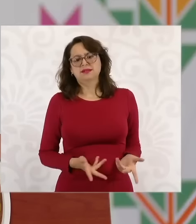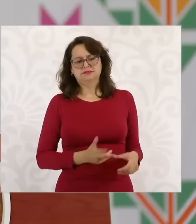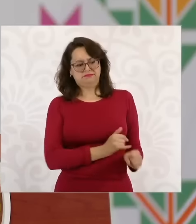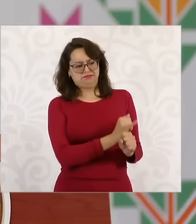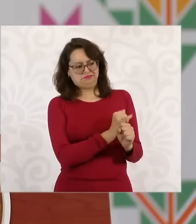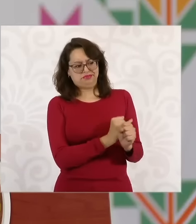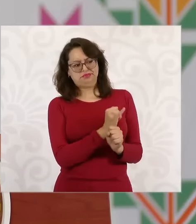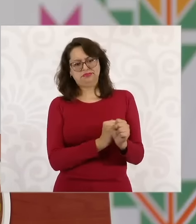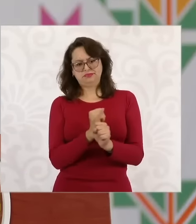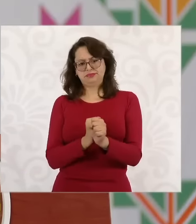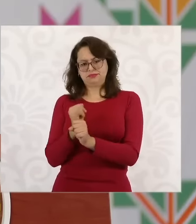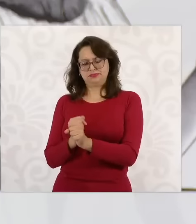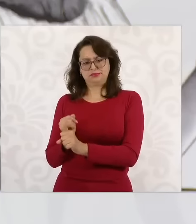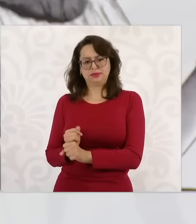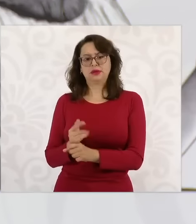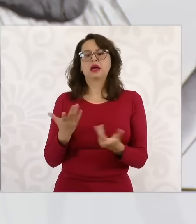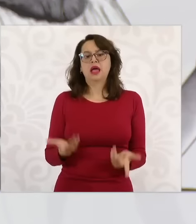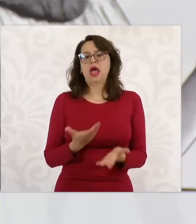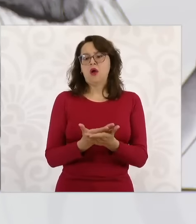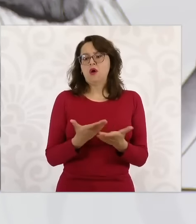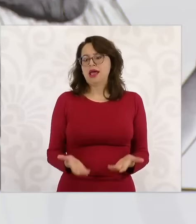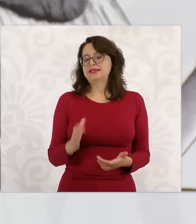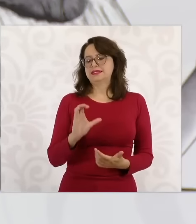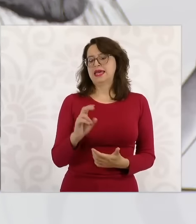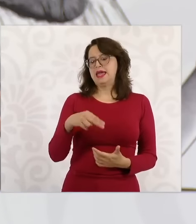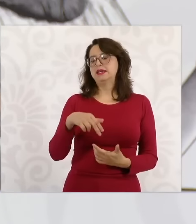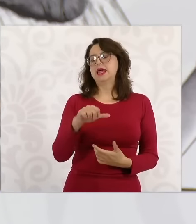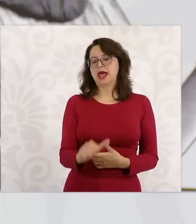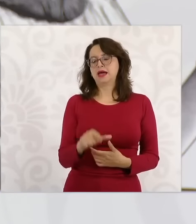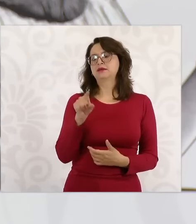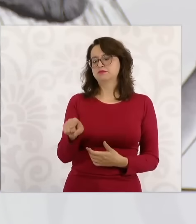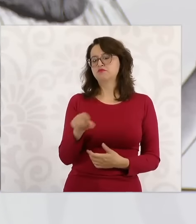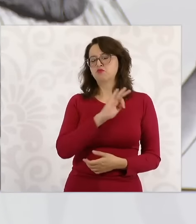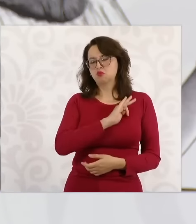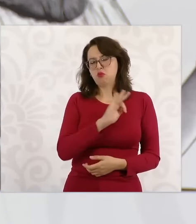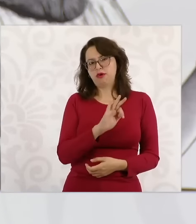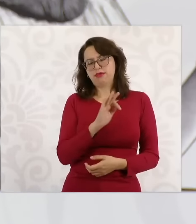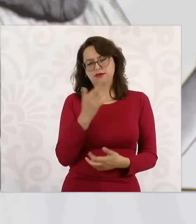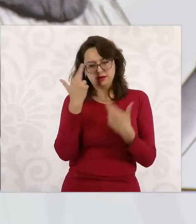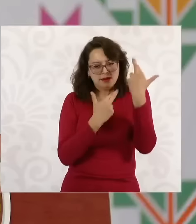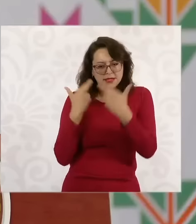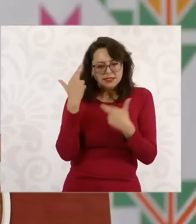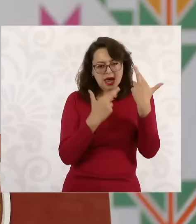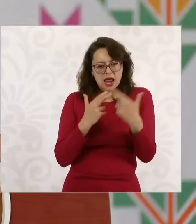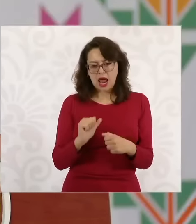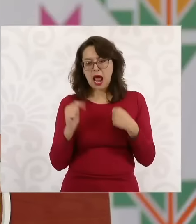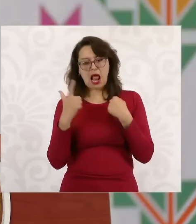Entonces, que la O llamada CNA pues haga un análisis de si realmente se está afectando la